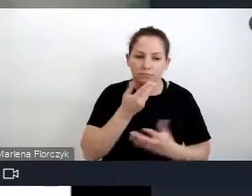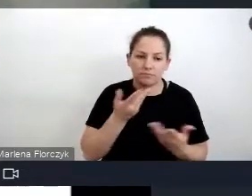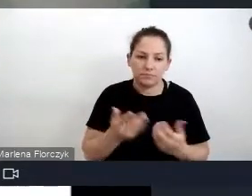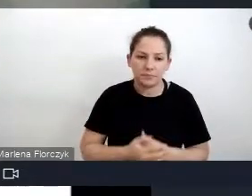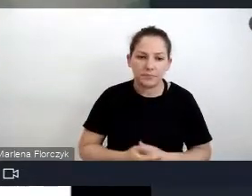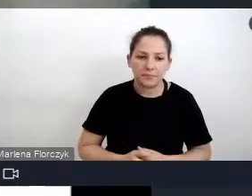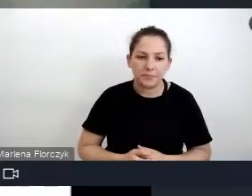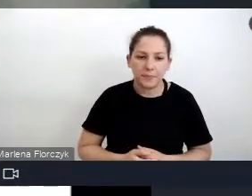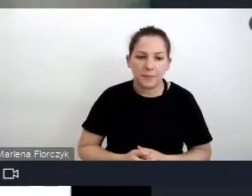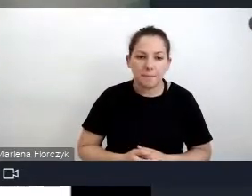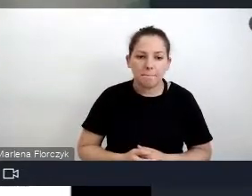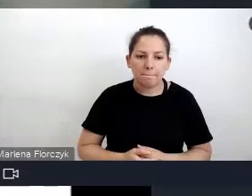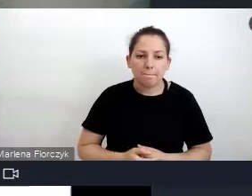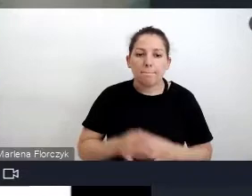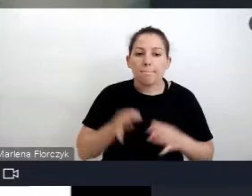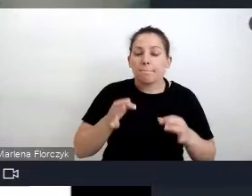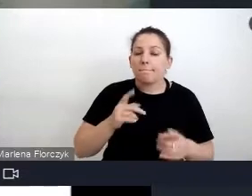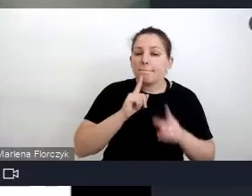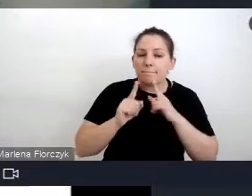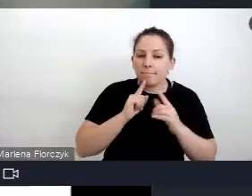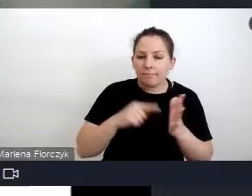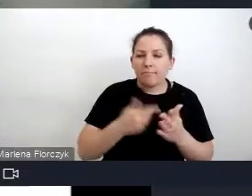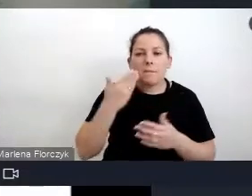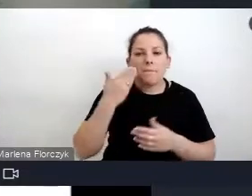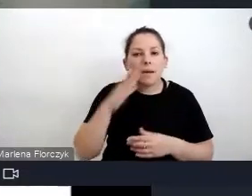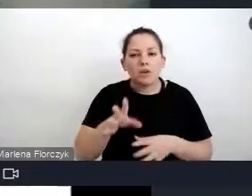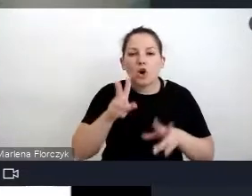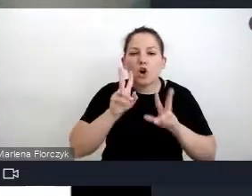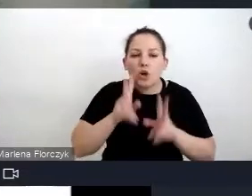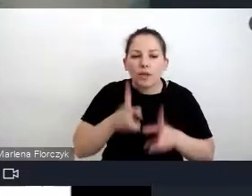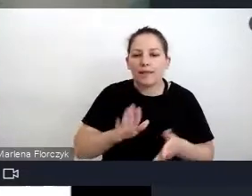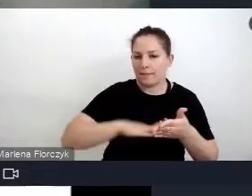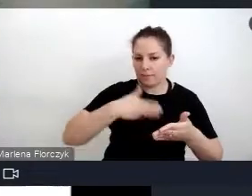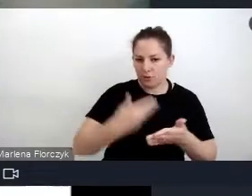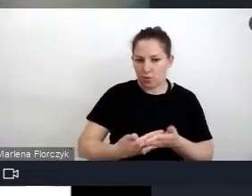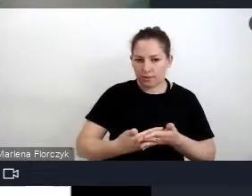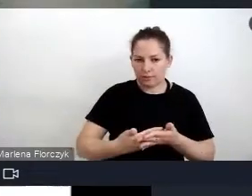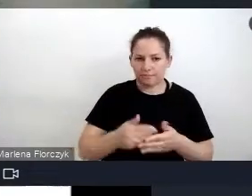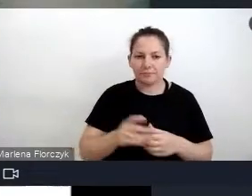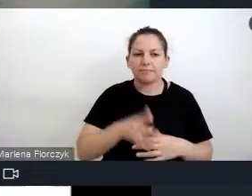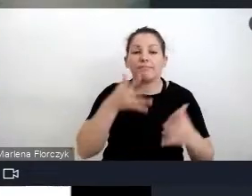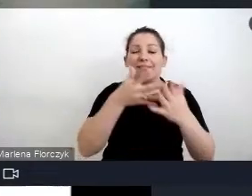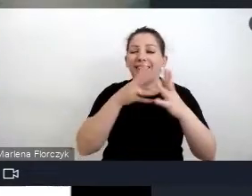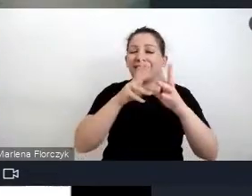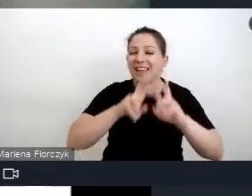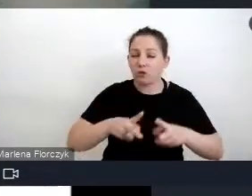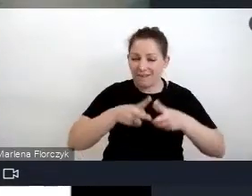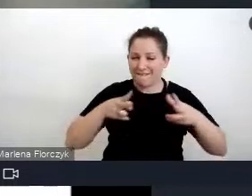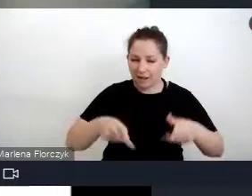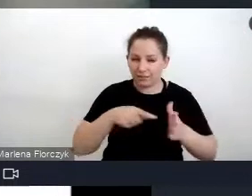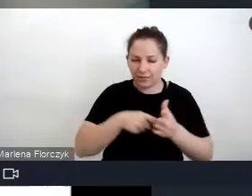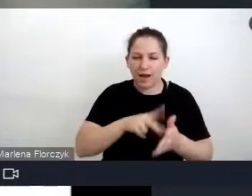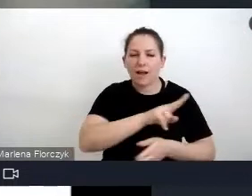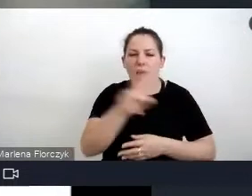Teraz porozmawiajmy o bardziej konkretnych przykładach. W fazie diagnozy każdy partner przygotował fotoreportaż,